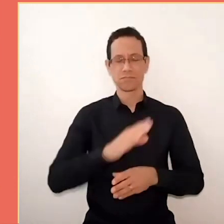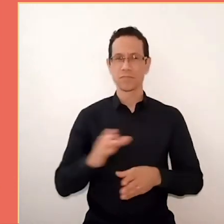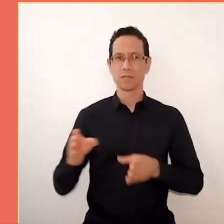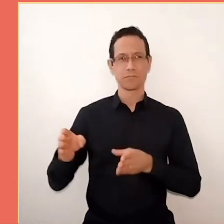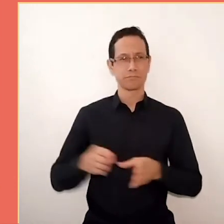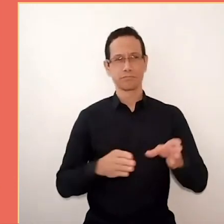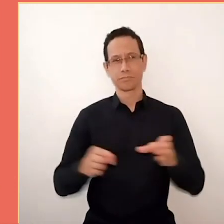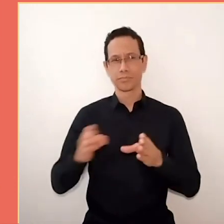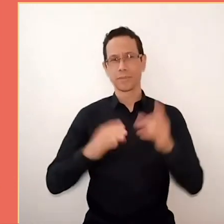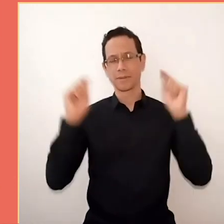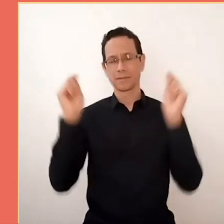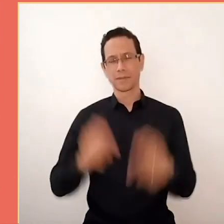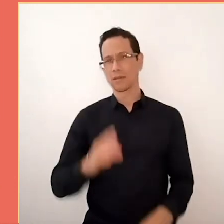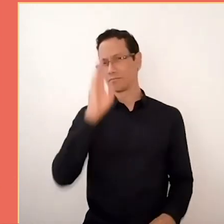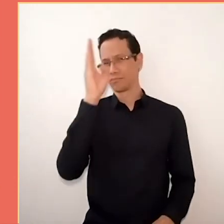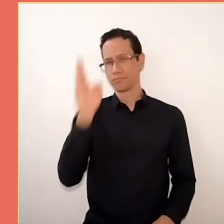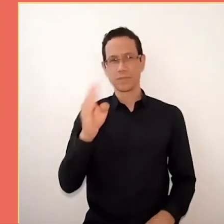na direção de uma construção de um mundo melhor,